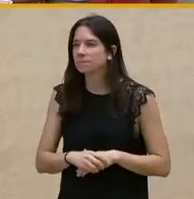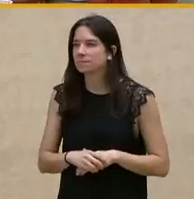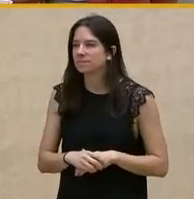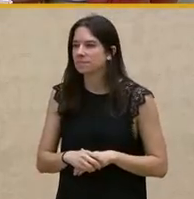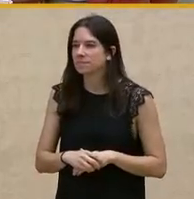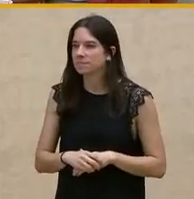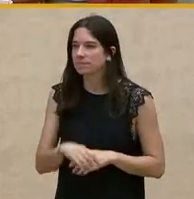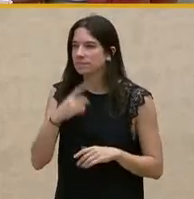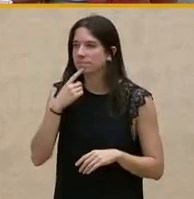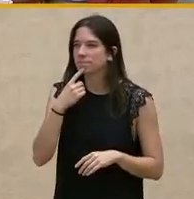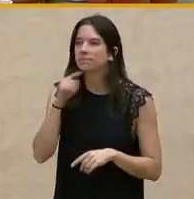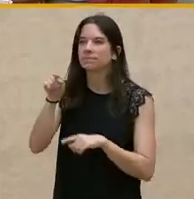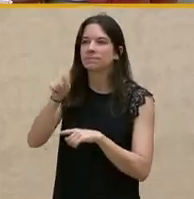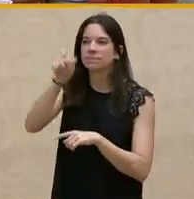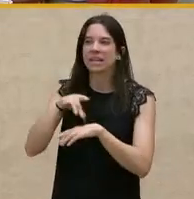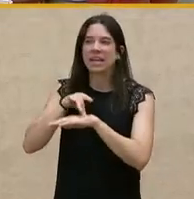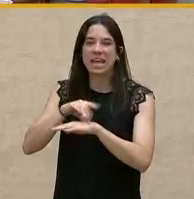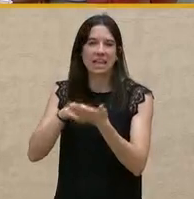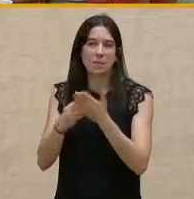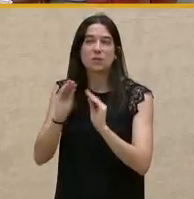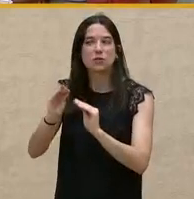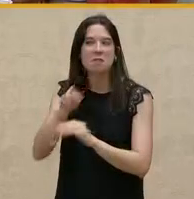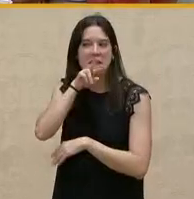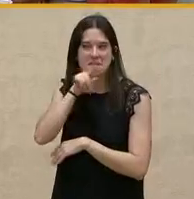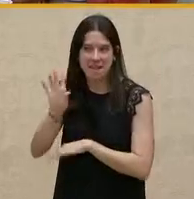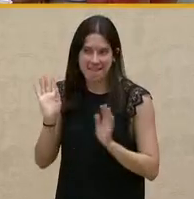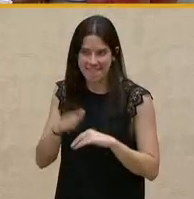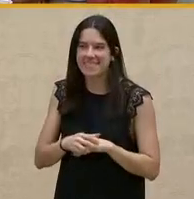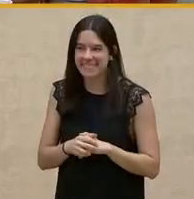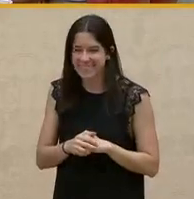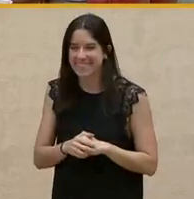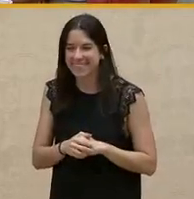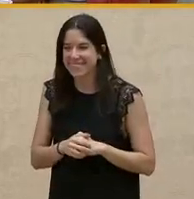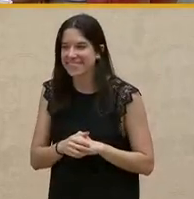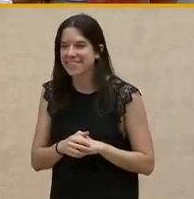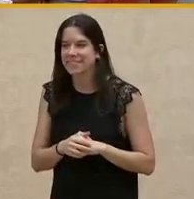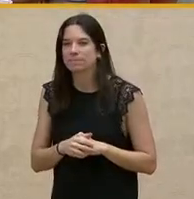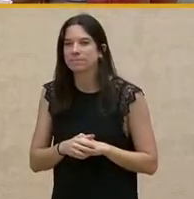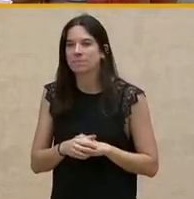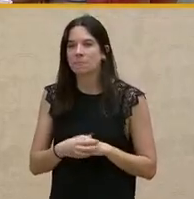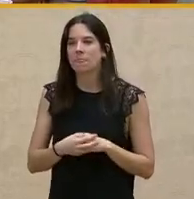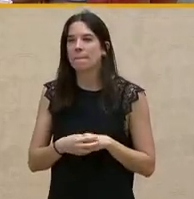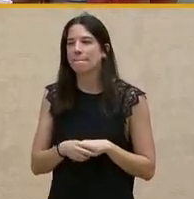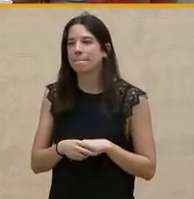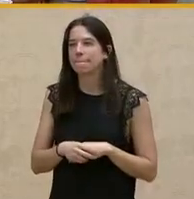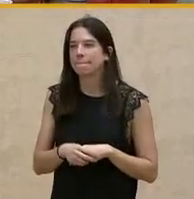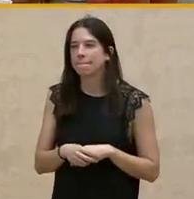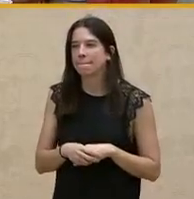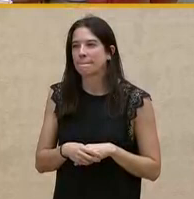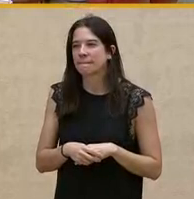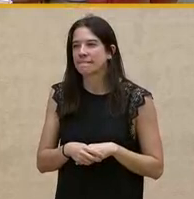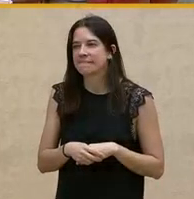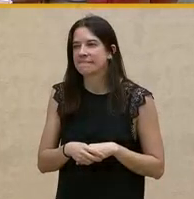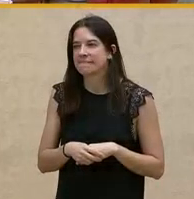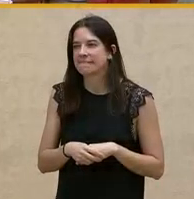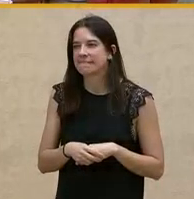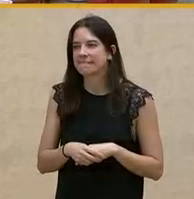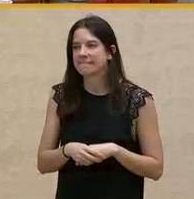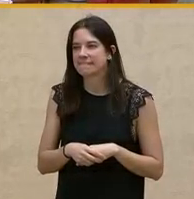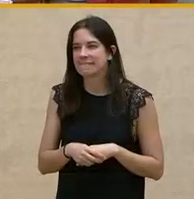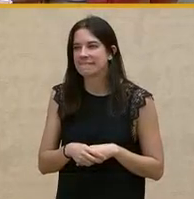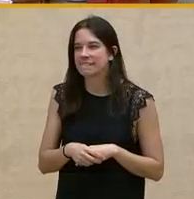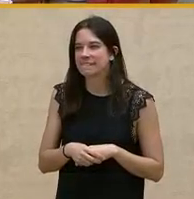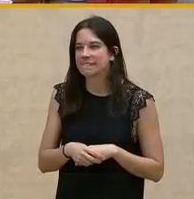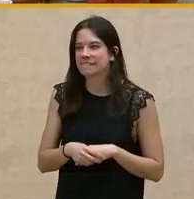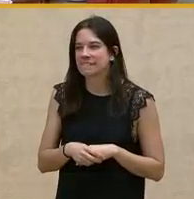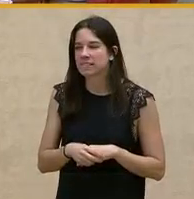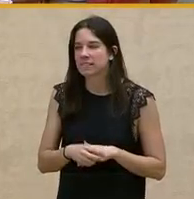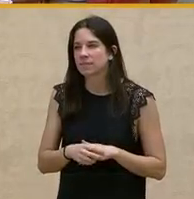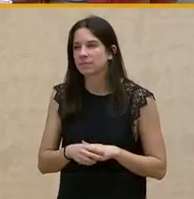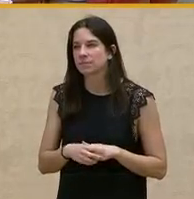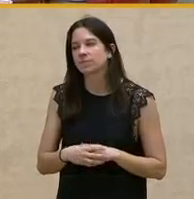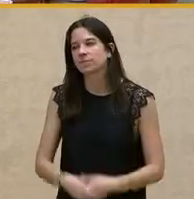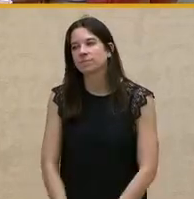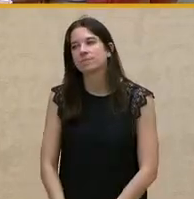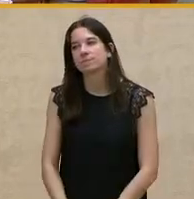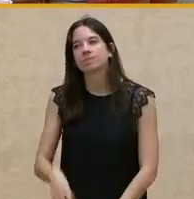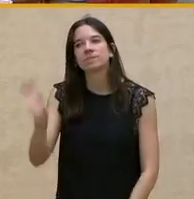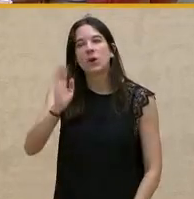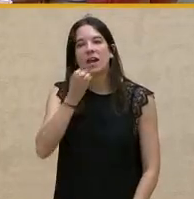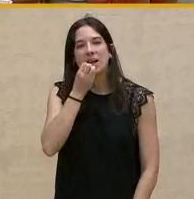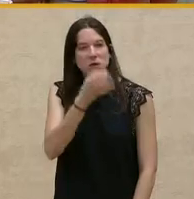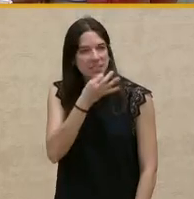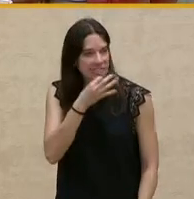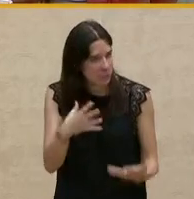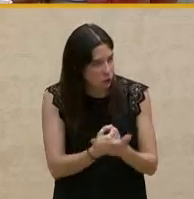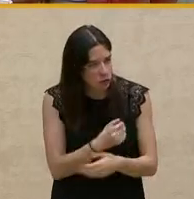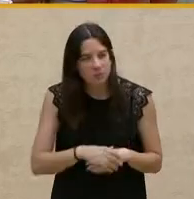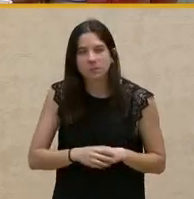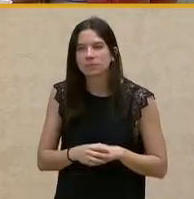Quien habla es su guía intérprete. Se entiende. -Hola, buenas tardes a todos, mi signo es este,